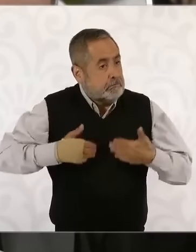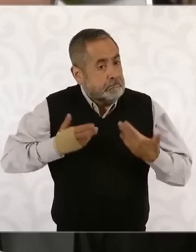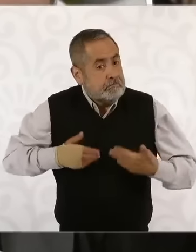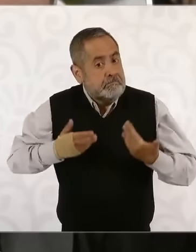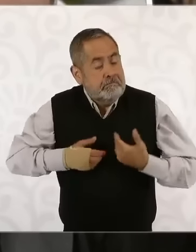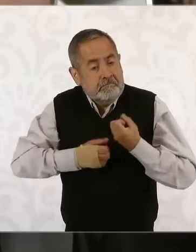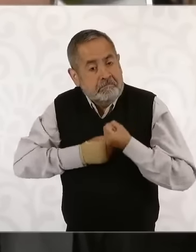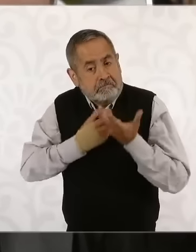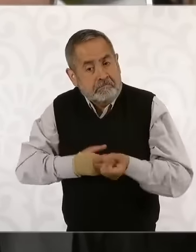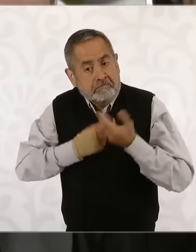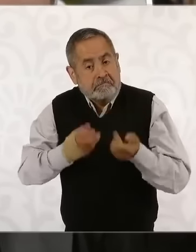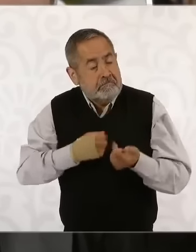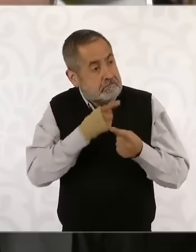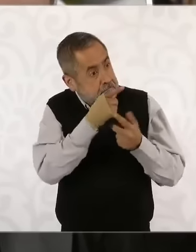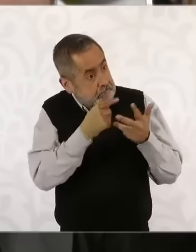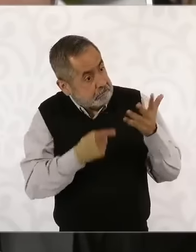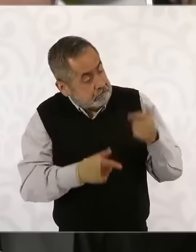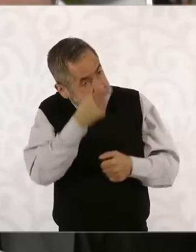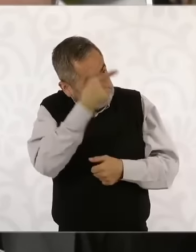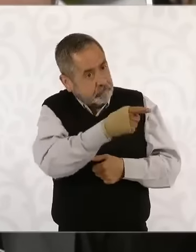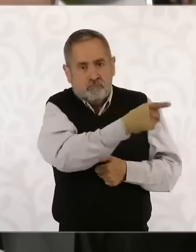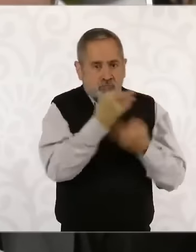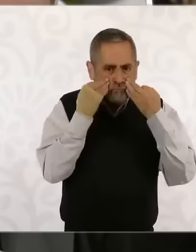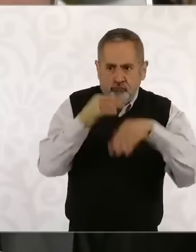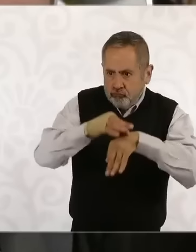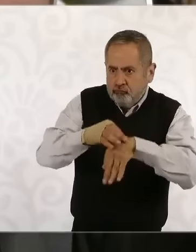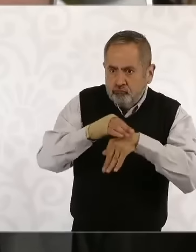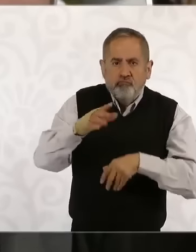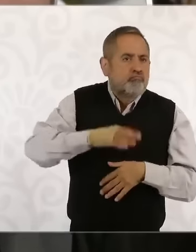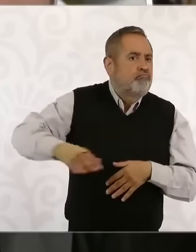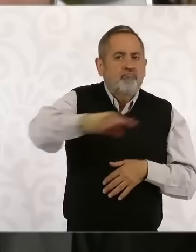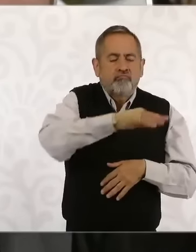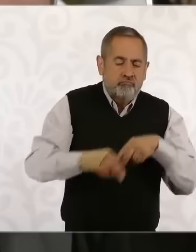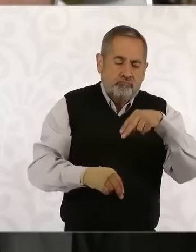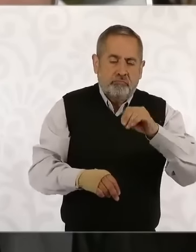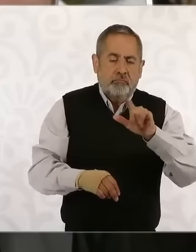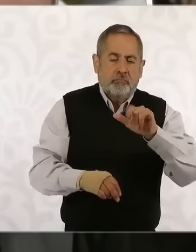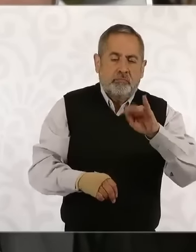empresario que fue testigo pues del impacto del neoliberalismo económico, nos muestra cómo el